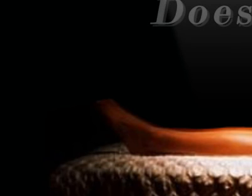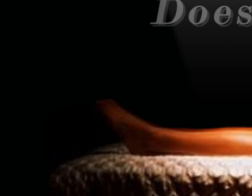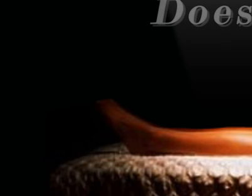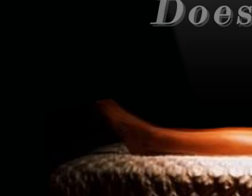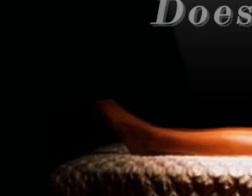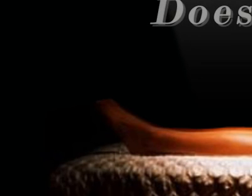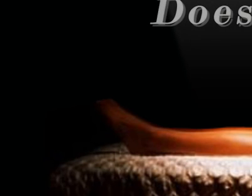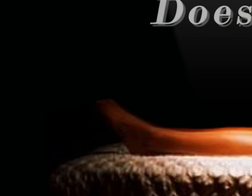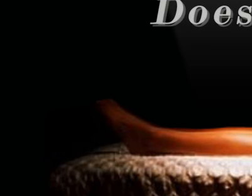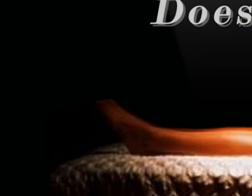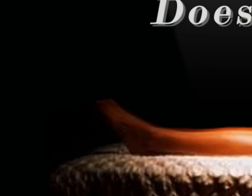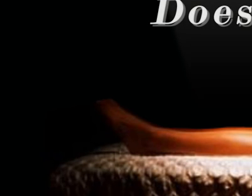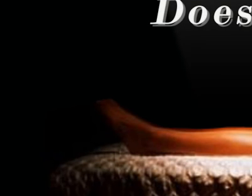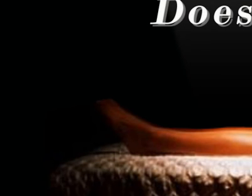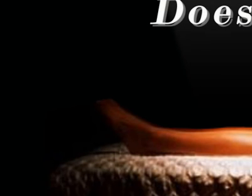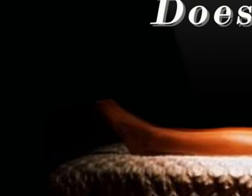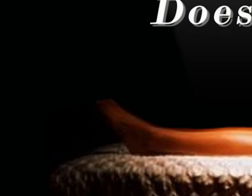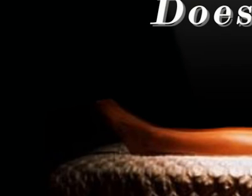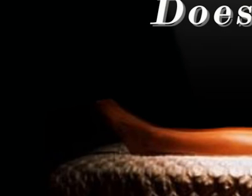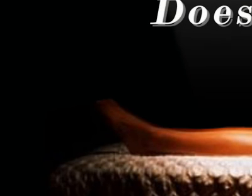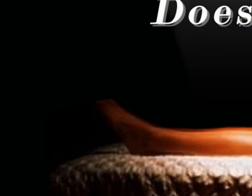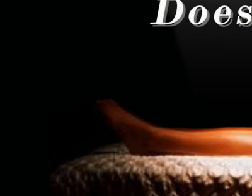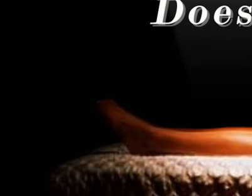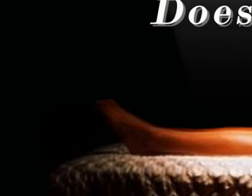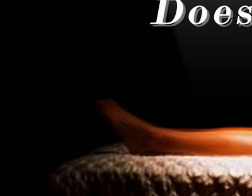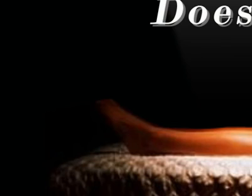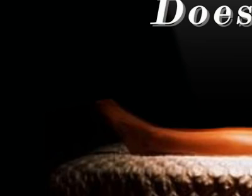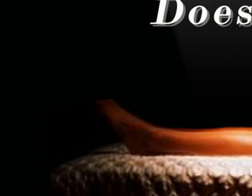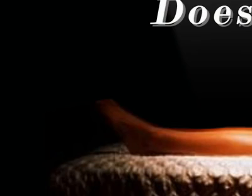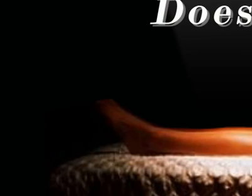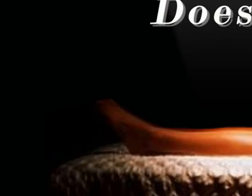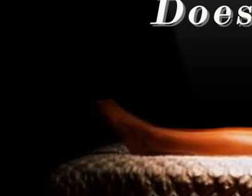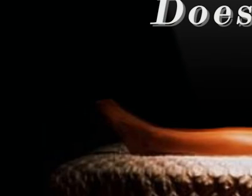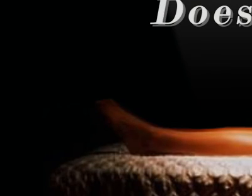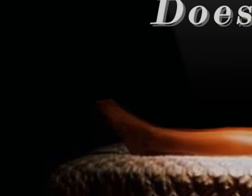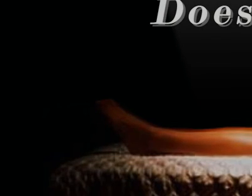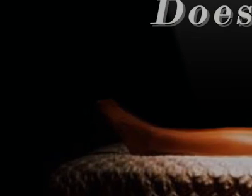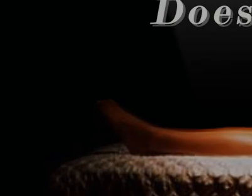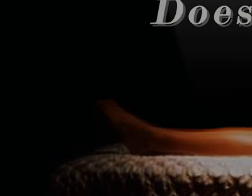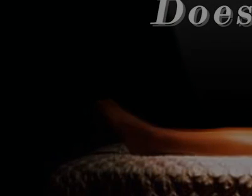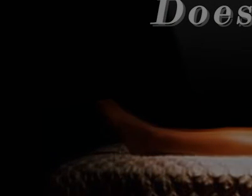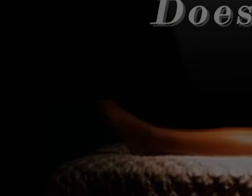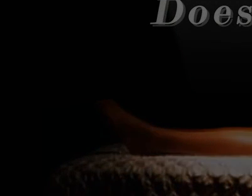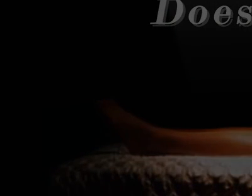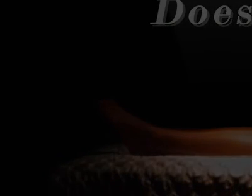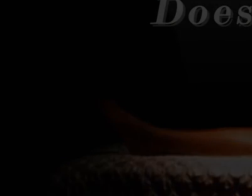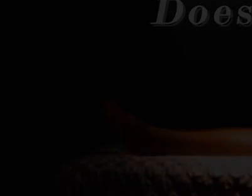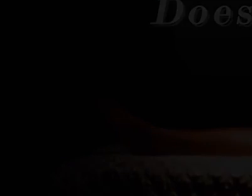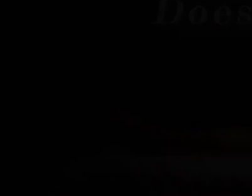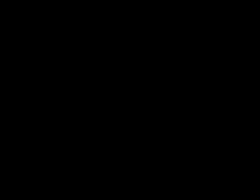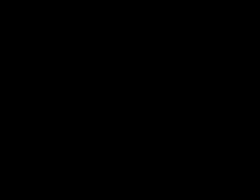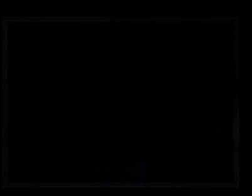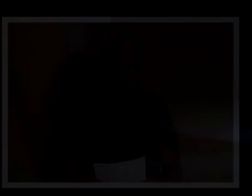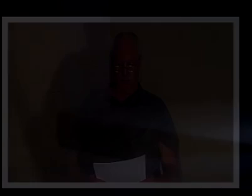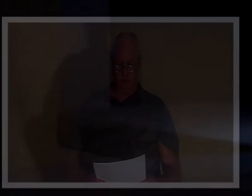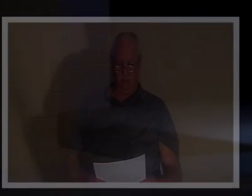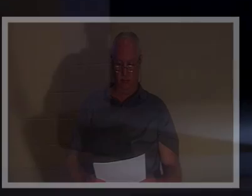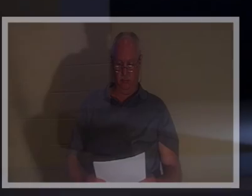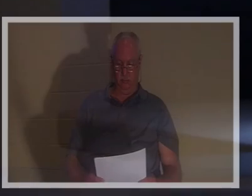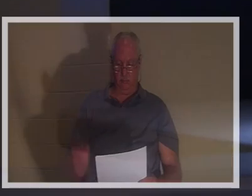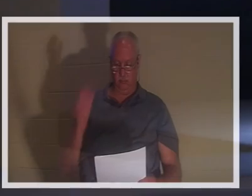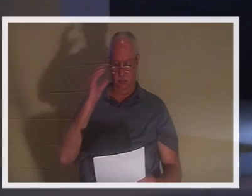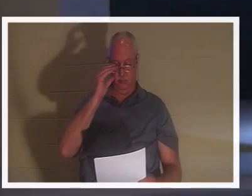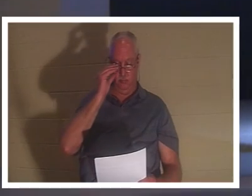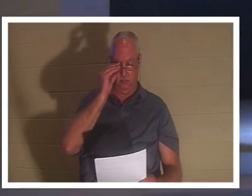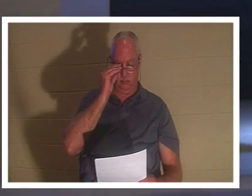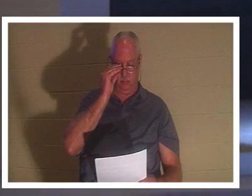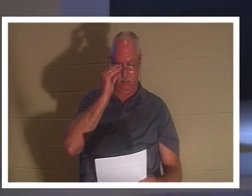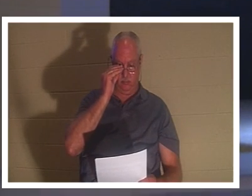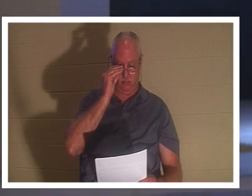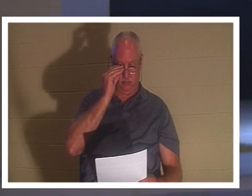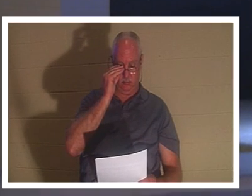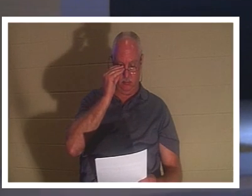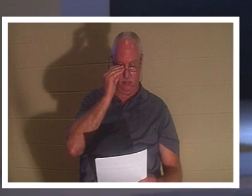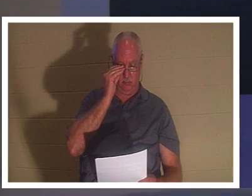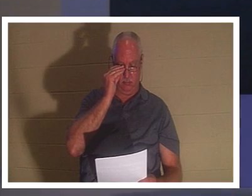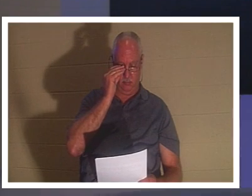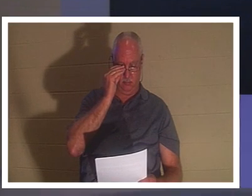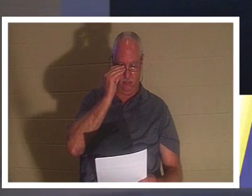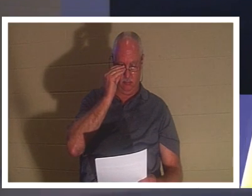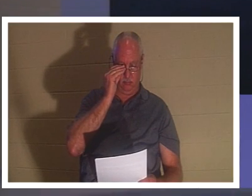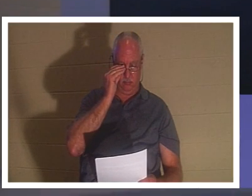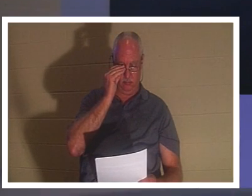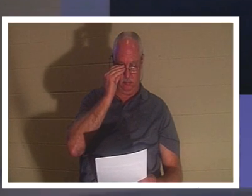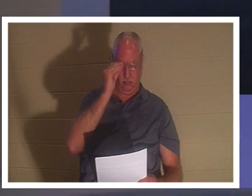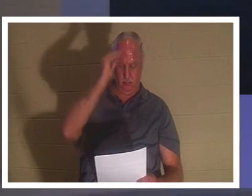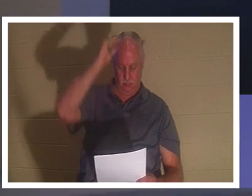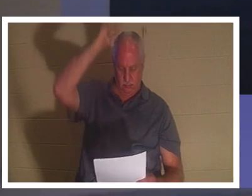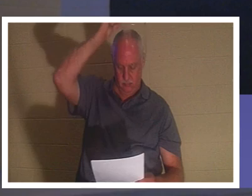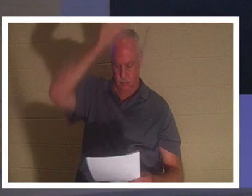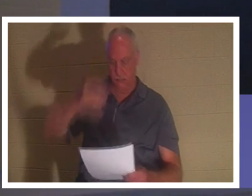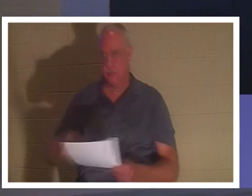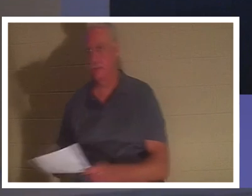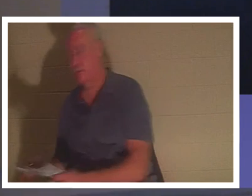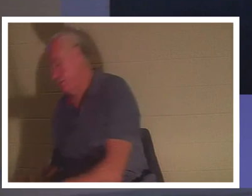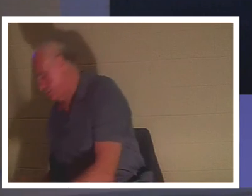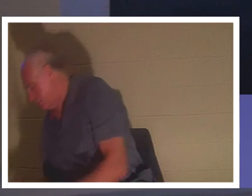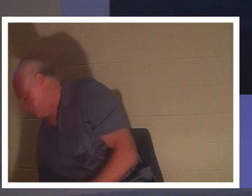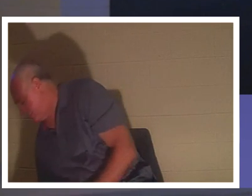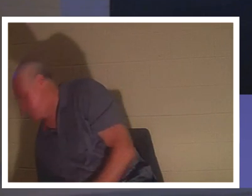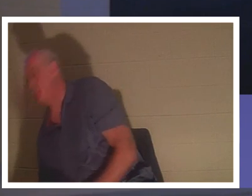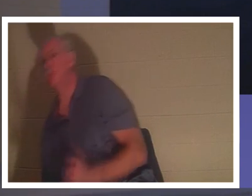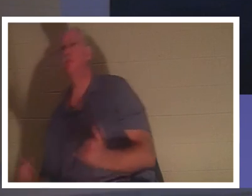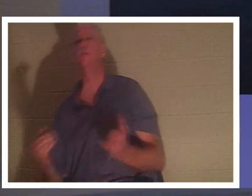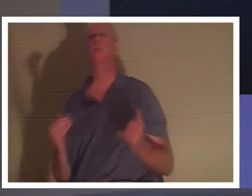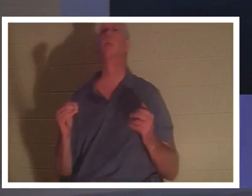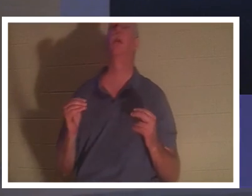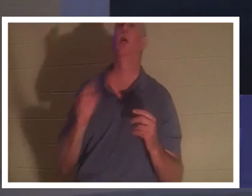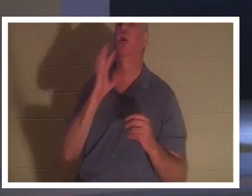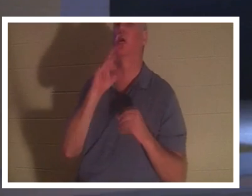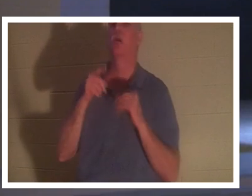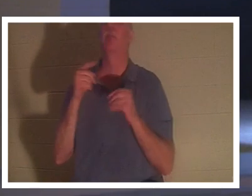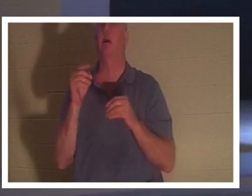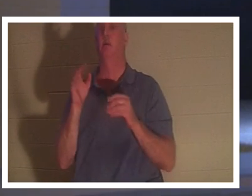अब हम "क्या बाइबल आत्मा को सोना सिखाती है?" के बारे में बात करना चाहते हैं। यह एक दिलचस्प विषय है ना